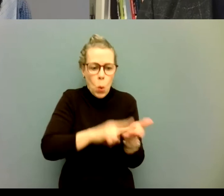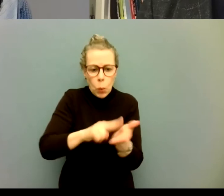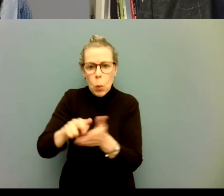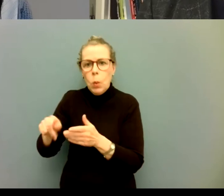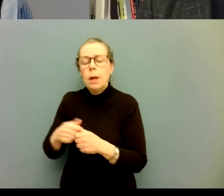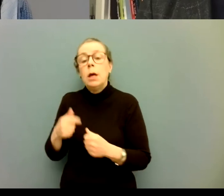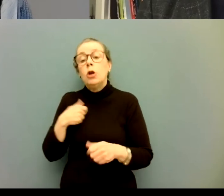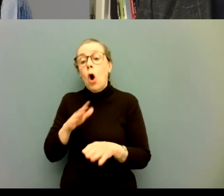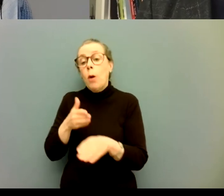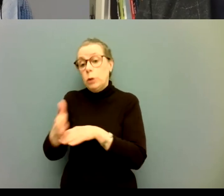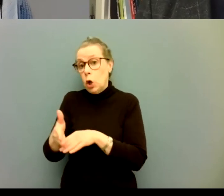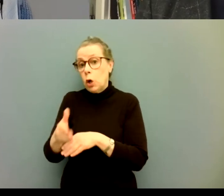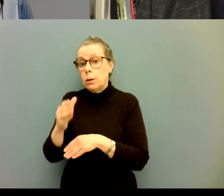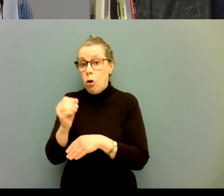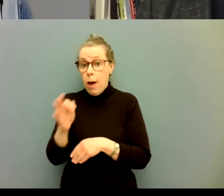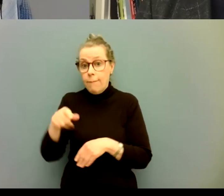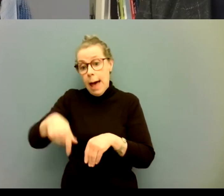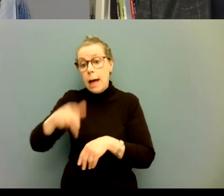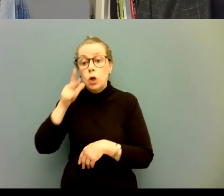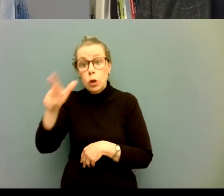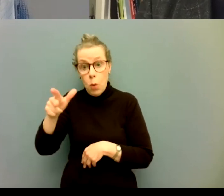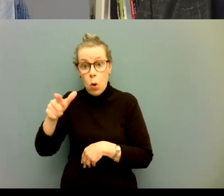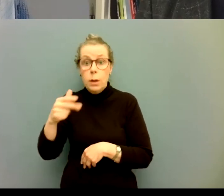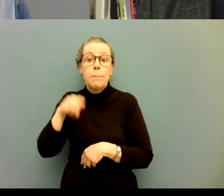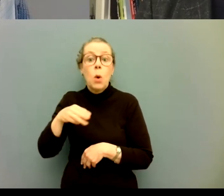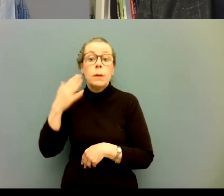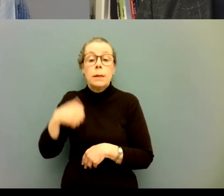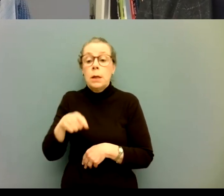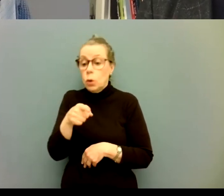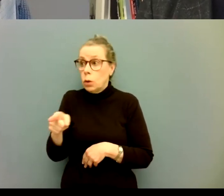Jag besökte Arbetsförmedlingen i Gävleborg, i måndags, och de beskrev-